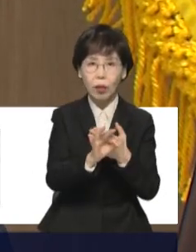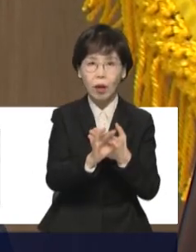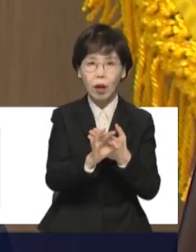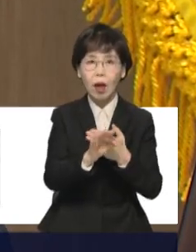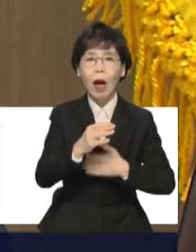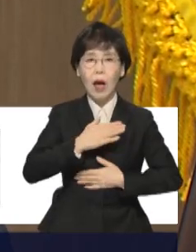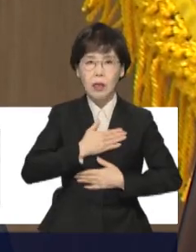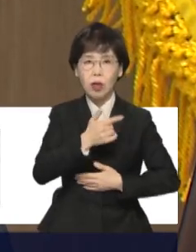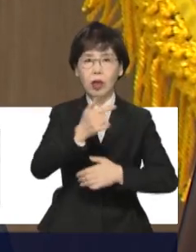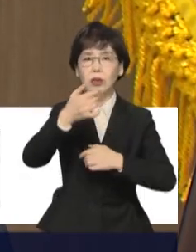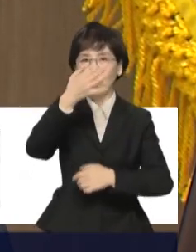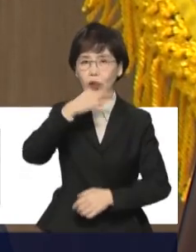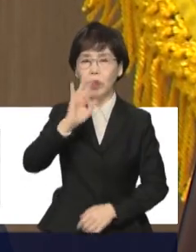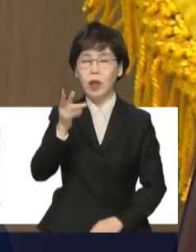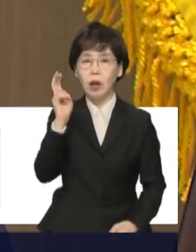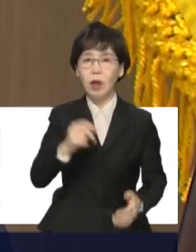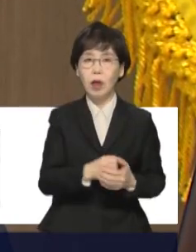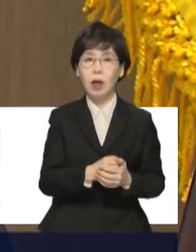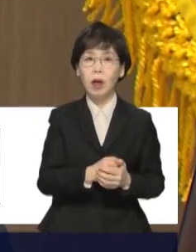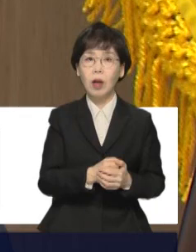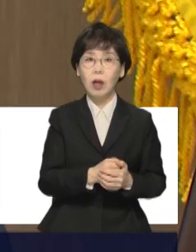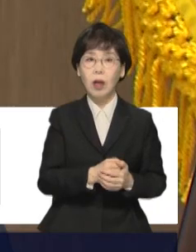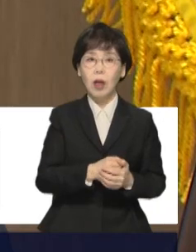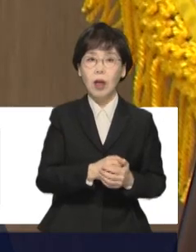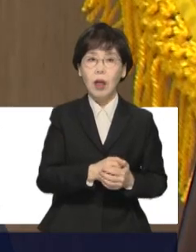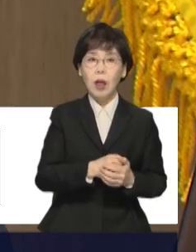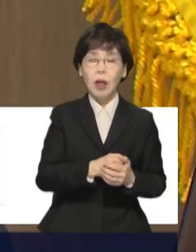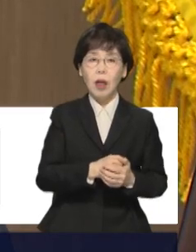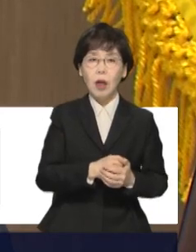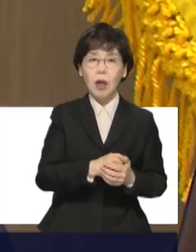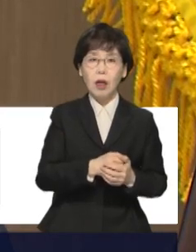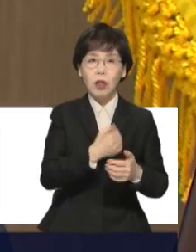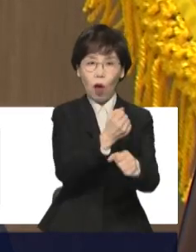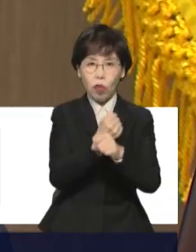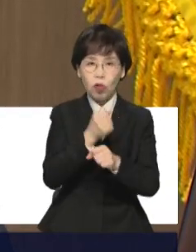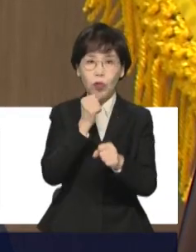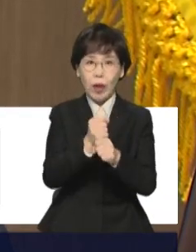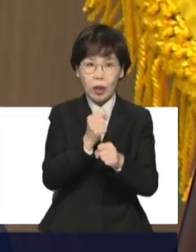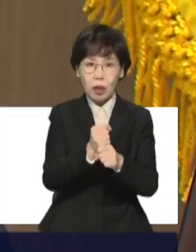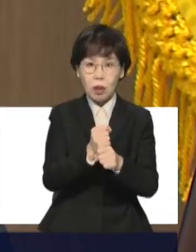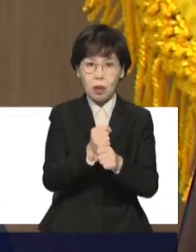LNG 분야 협력이 심화되면 일본 기업들로부터 LNG 선박 수주도 증가할